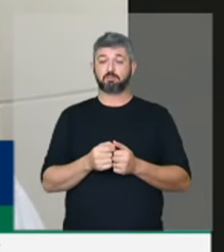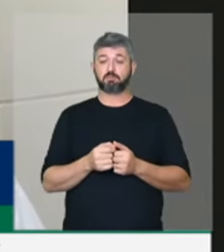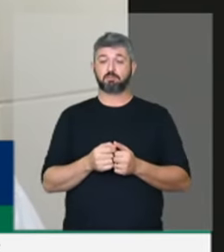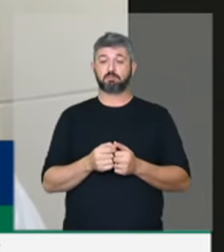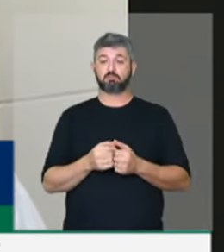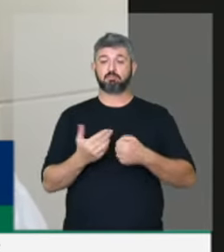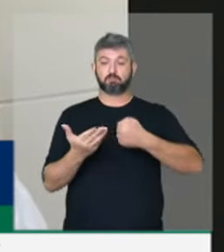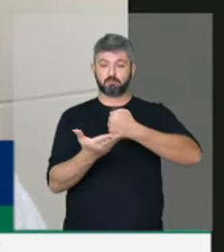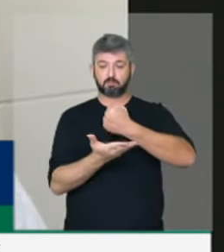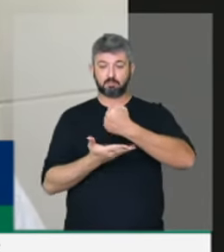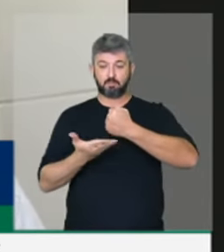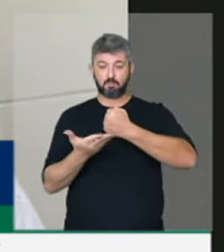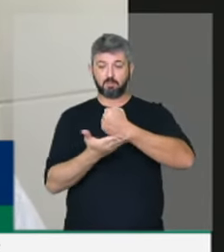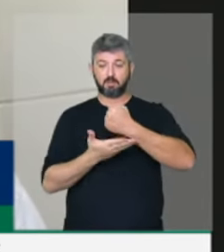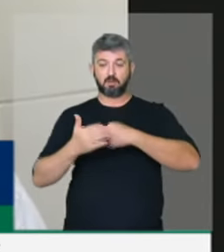É TER UM PLANO, UMA POLÍTICA